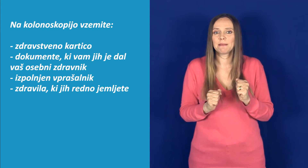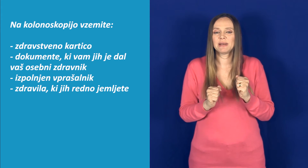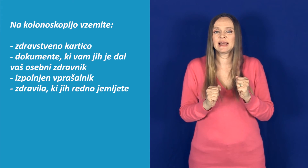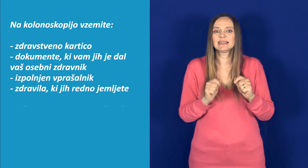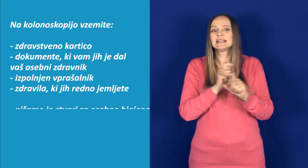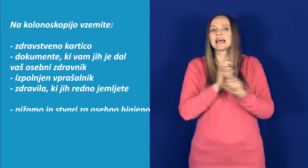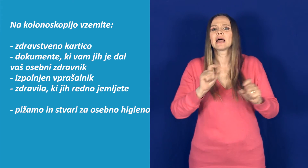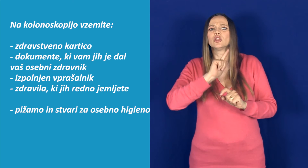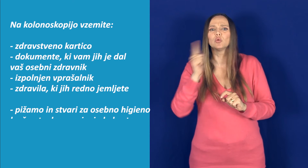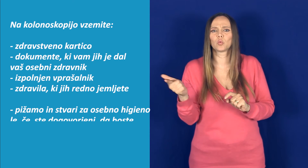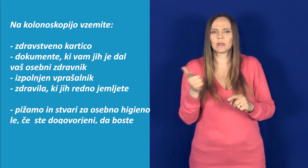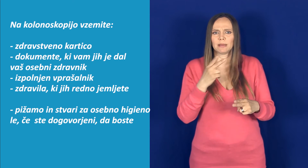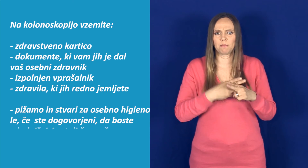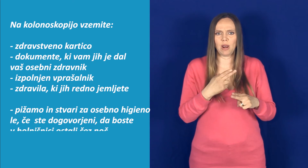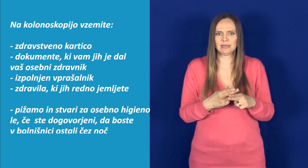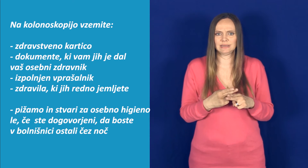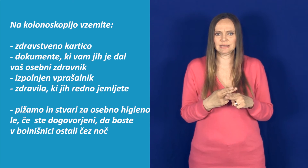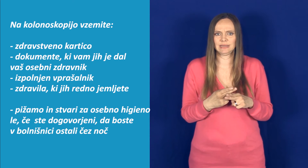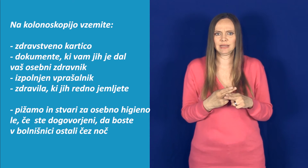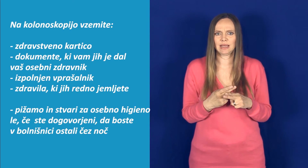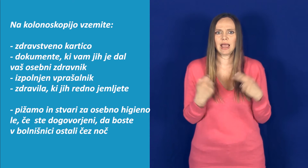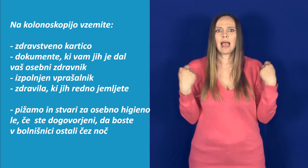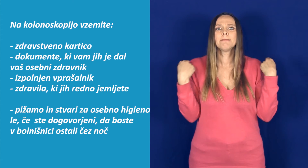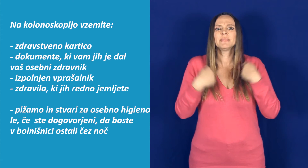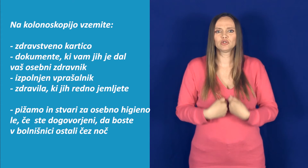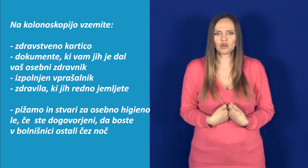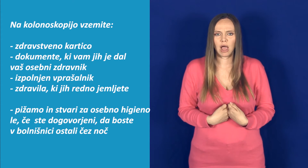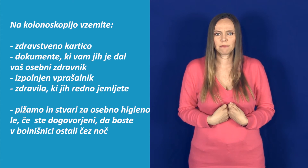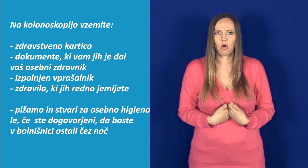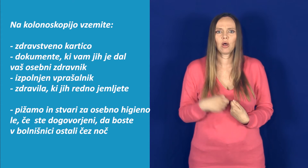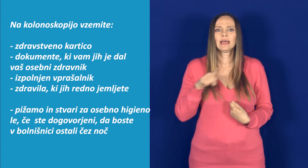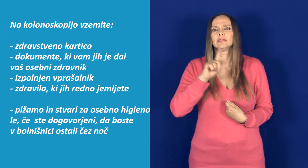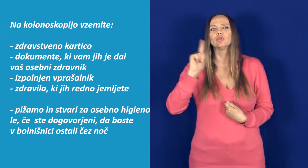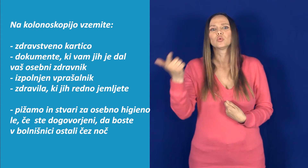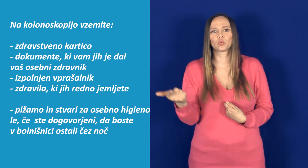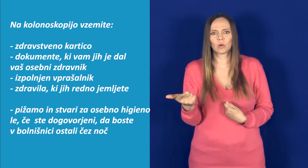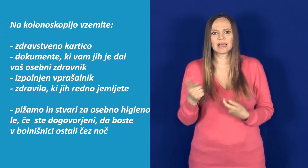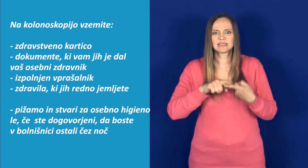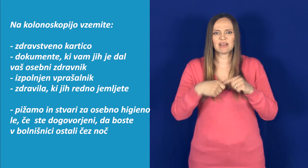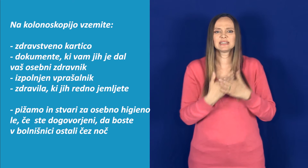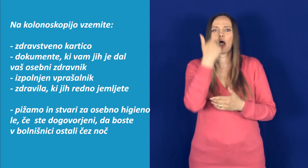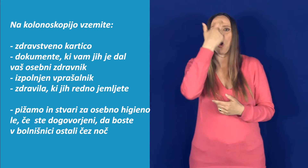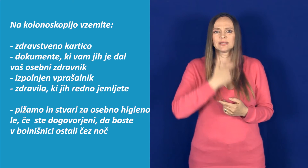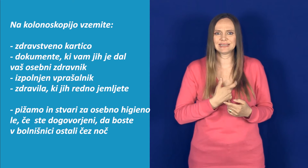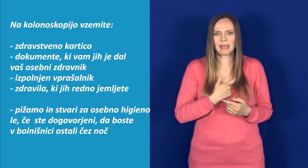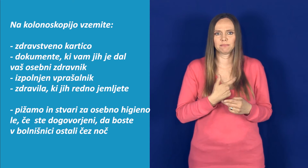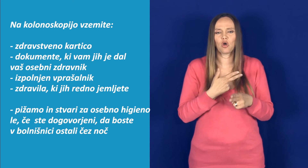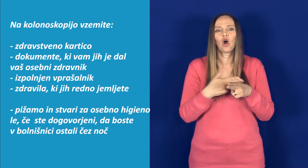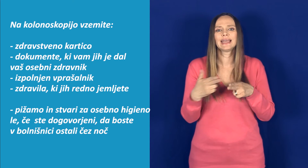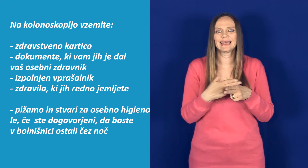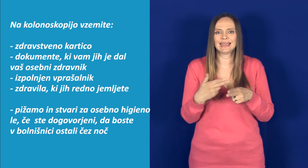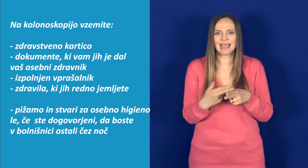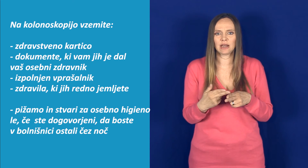pižamo in druge stvari za osebno higieno, vendar le, če ste dogovorjeni, da boste prenočili v bolnici.